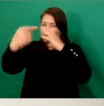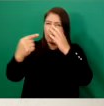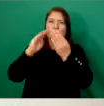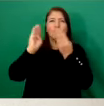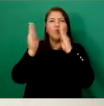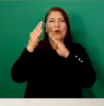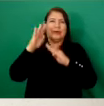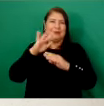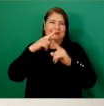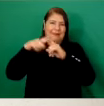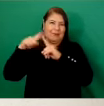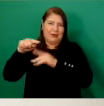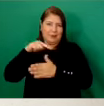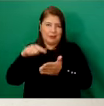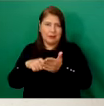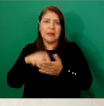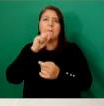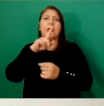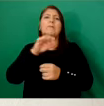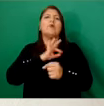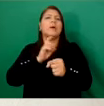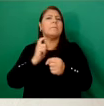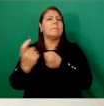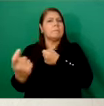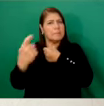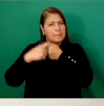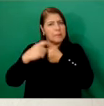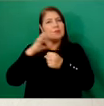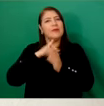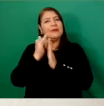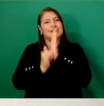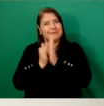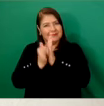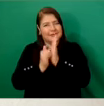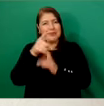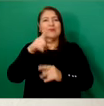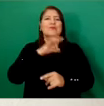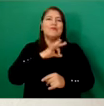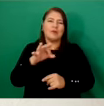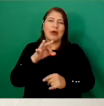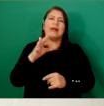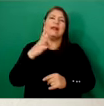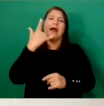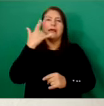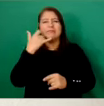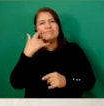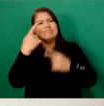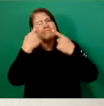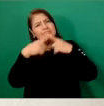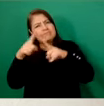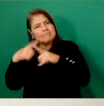maravilloso mundo! También te invito a suscribirte en mi canal de you tube pues ahí encontrarás mucho más